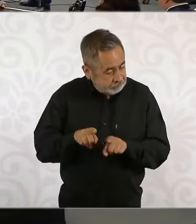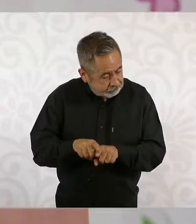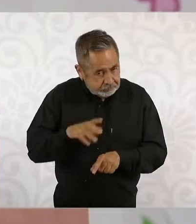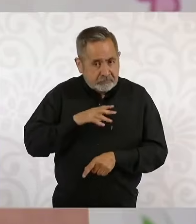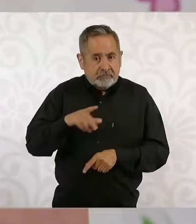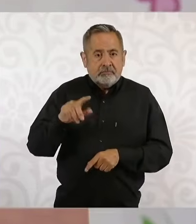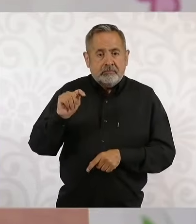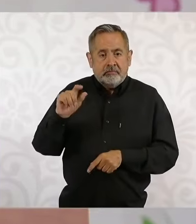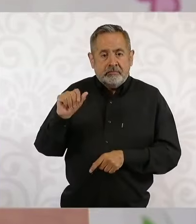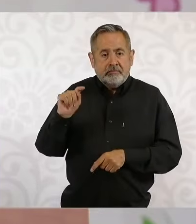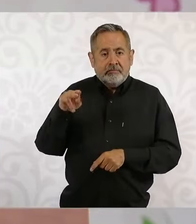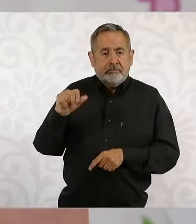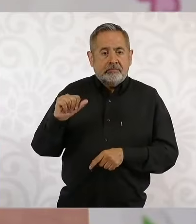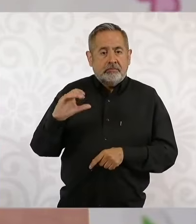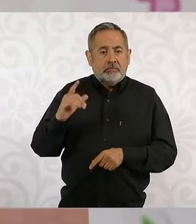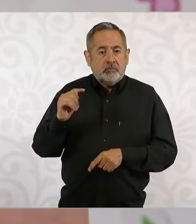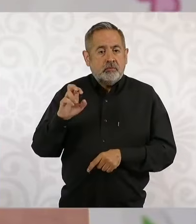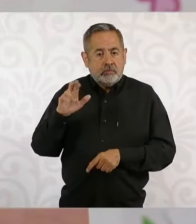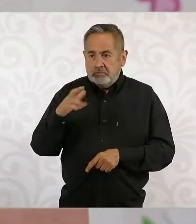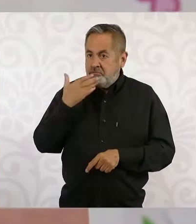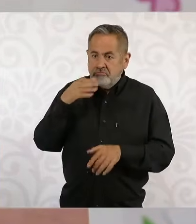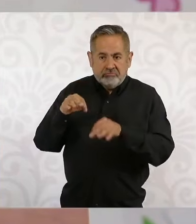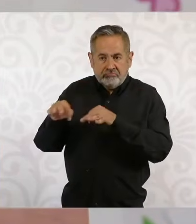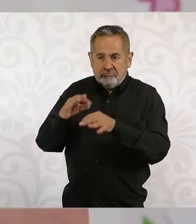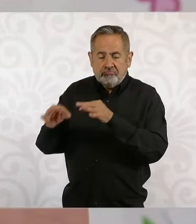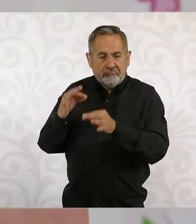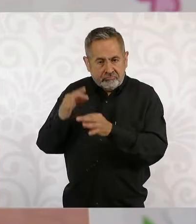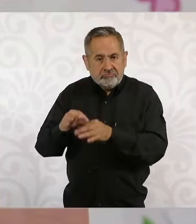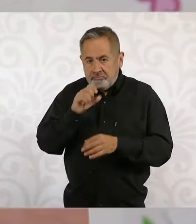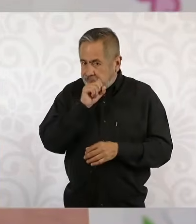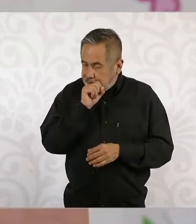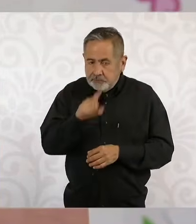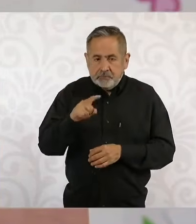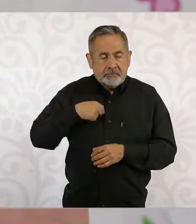Tatiana Clutier hecho un trabajo muy bueno en ese sentido y nosotros estamos también comunicando